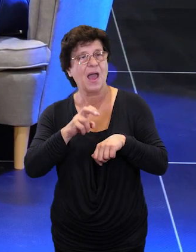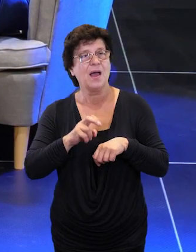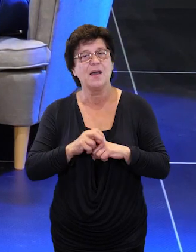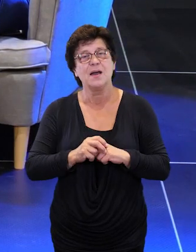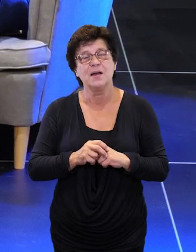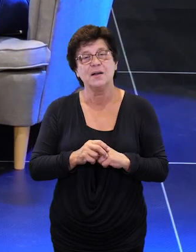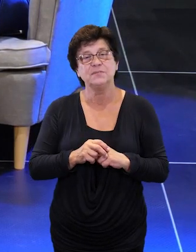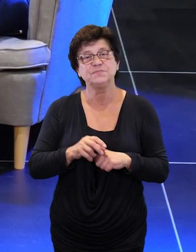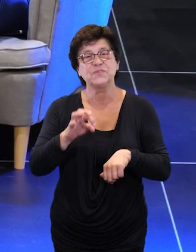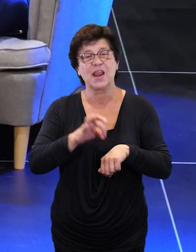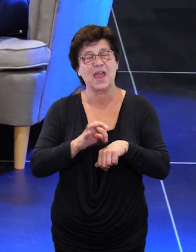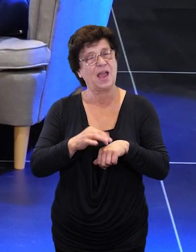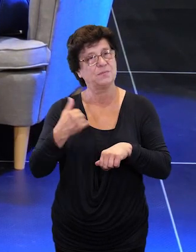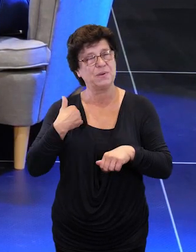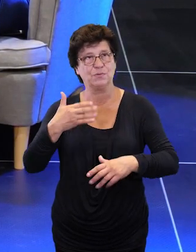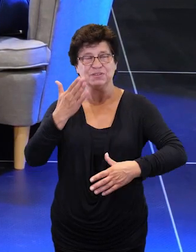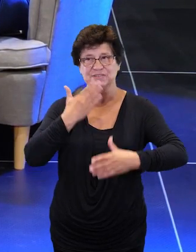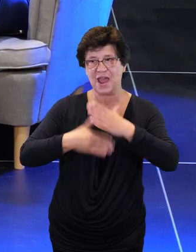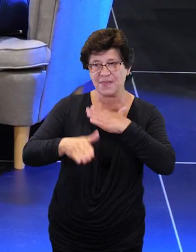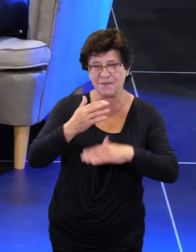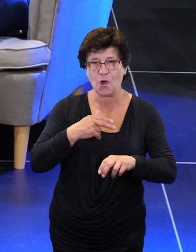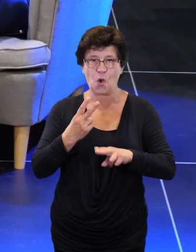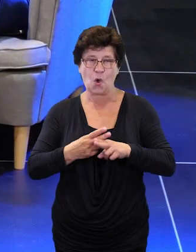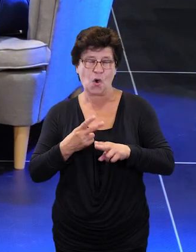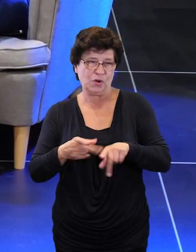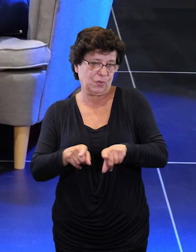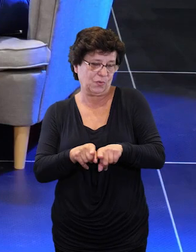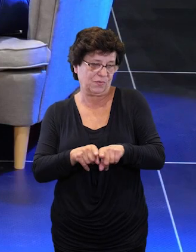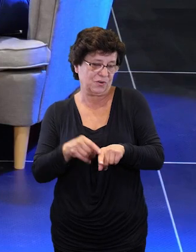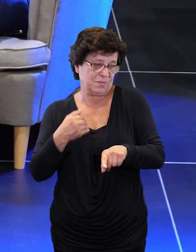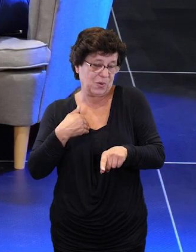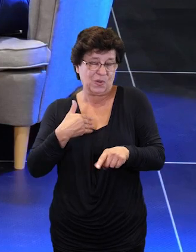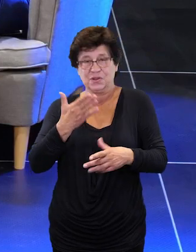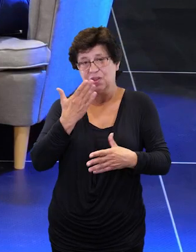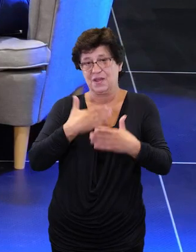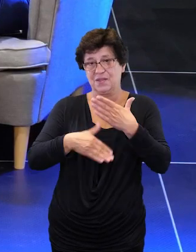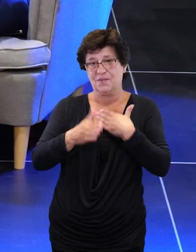a lekarz miał pole do swojego działania?